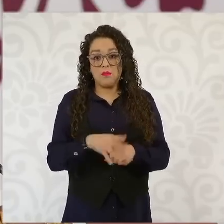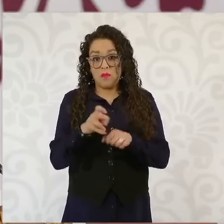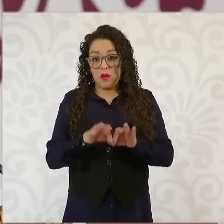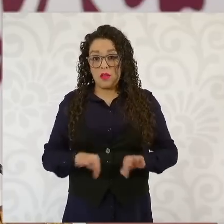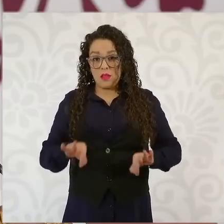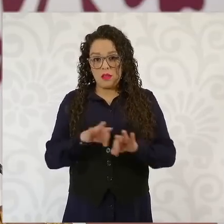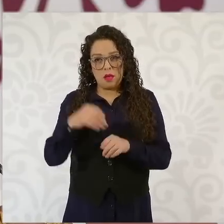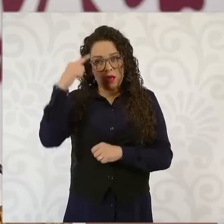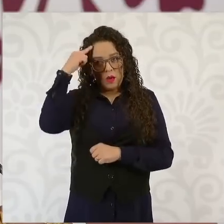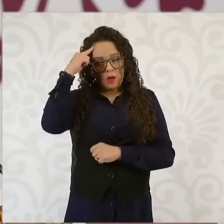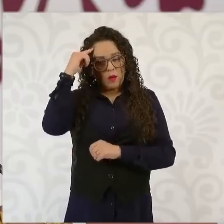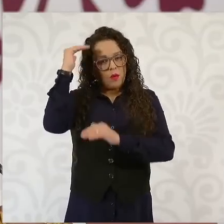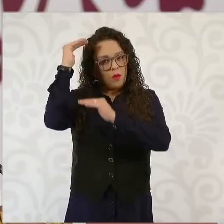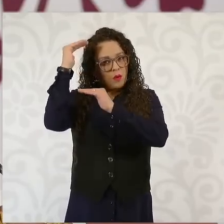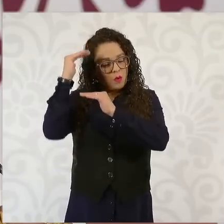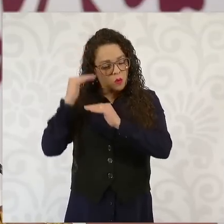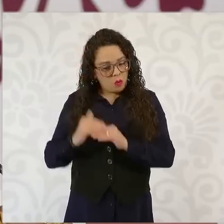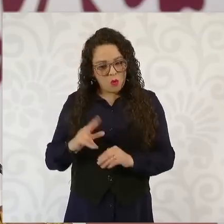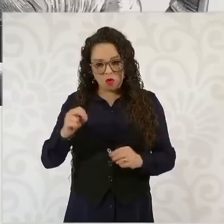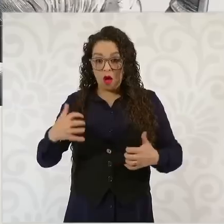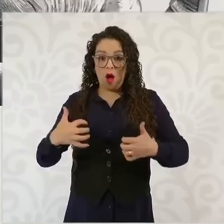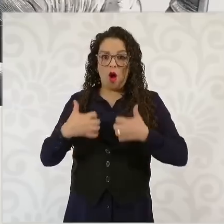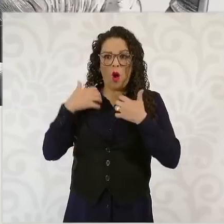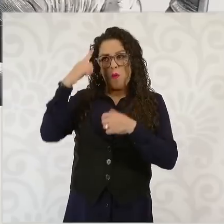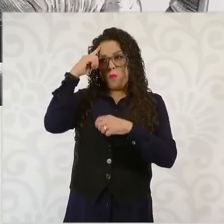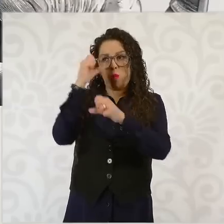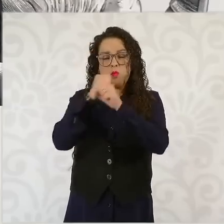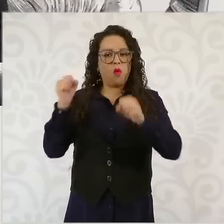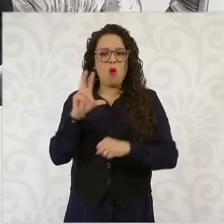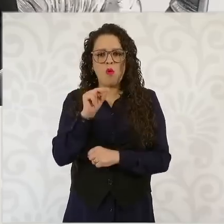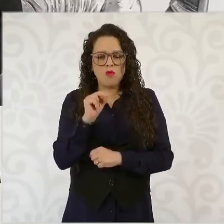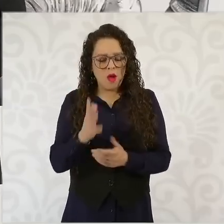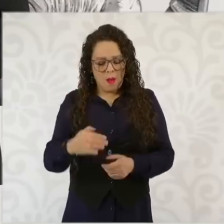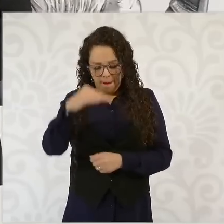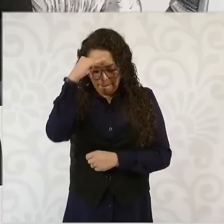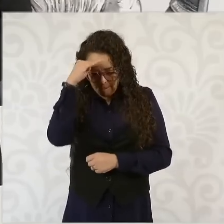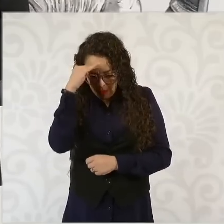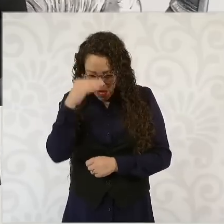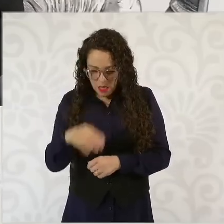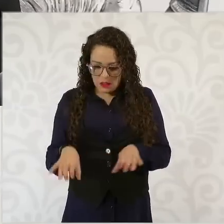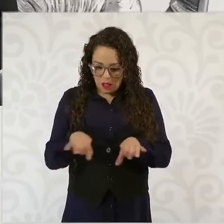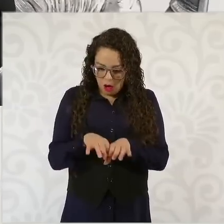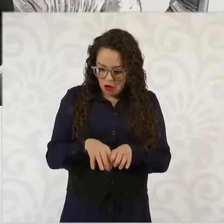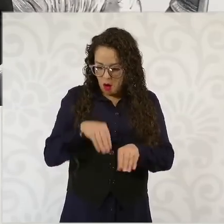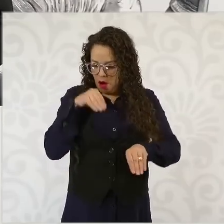poco a poco vayamos observando Cómo van dándose las cosas para la toma de esas decisiones y la